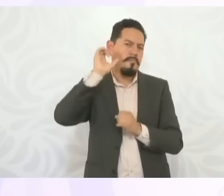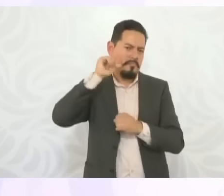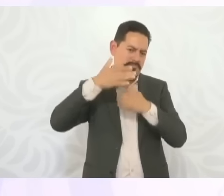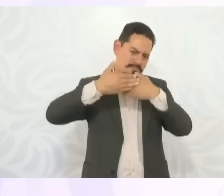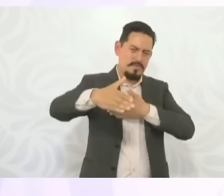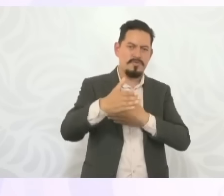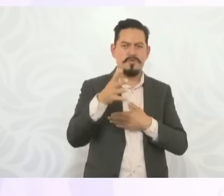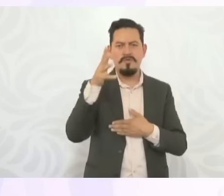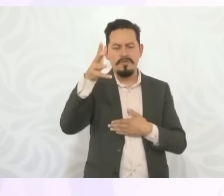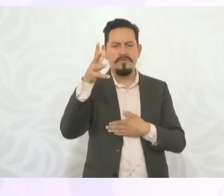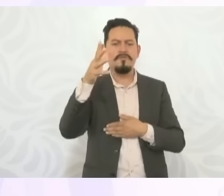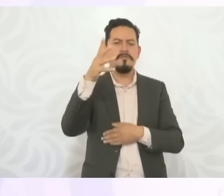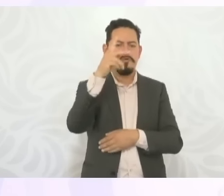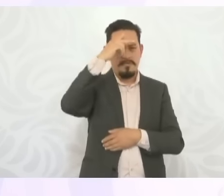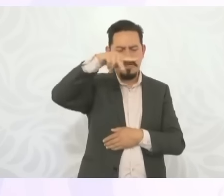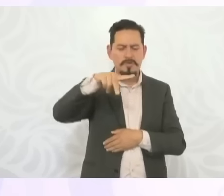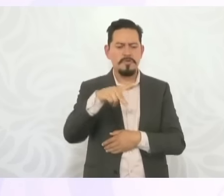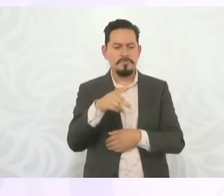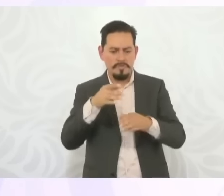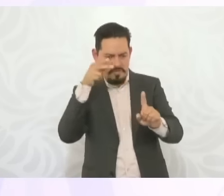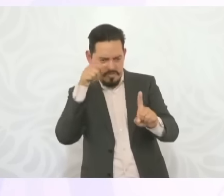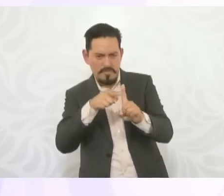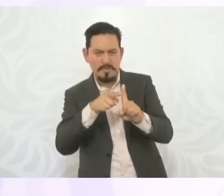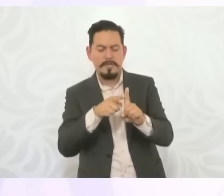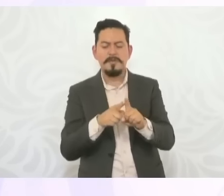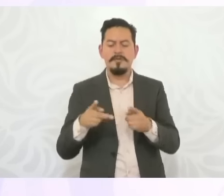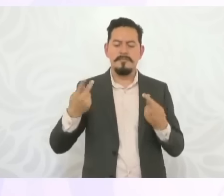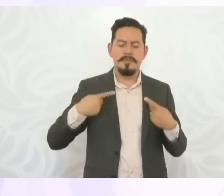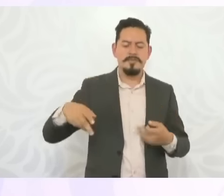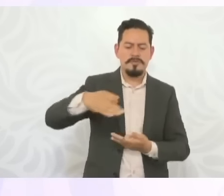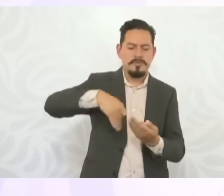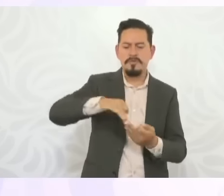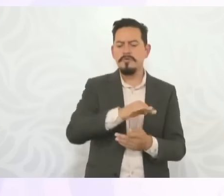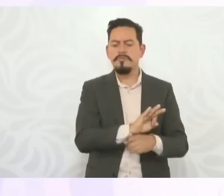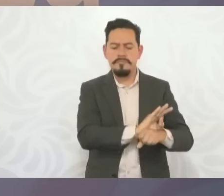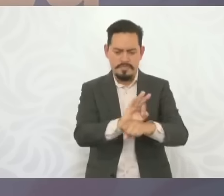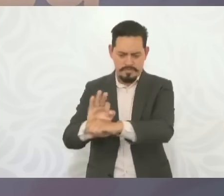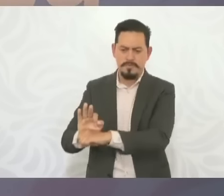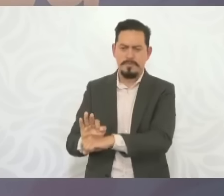la base primordial del interés público, del interés general y no en su contra. La